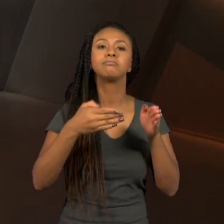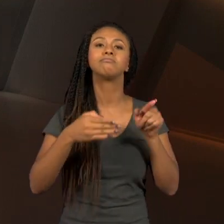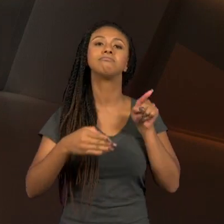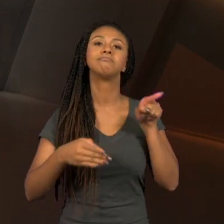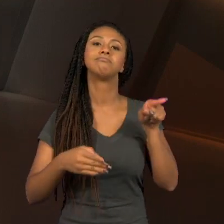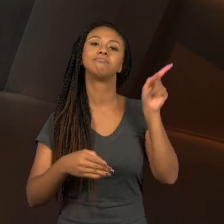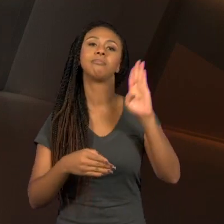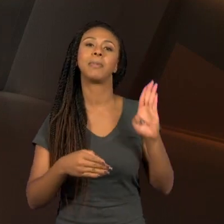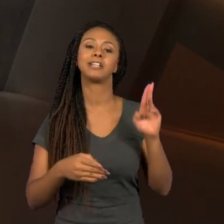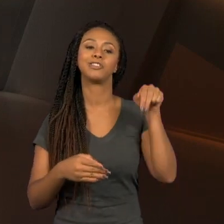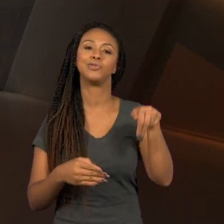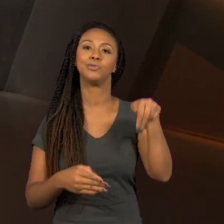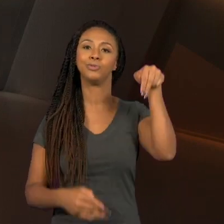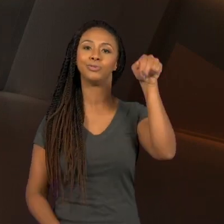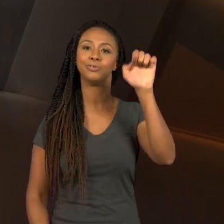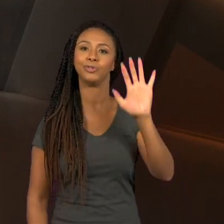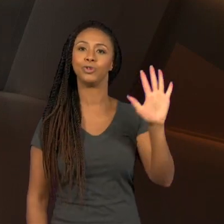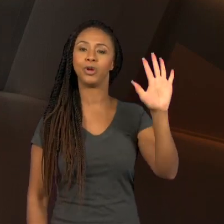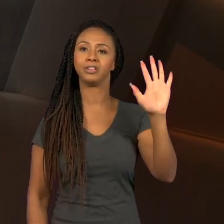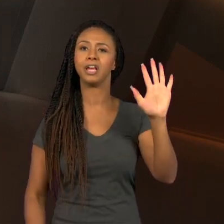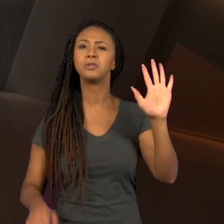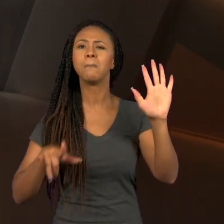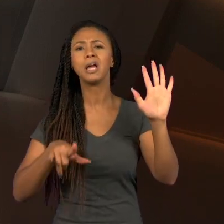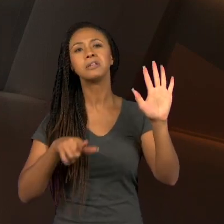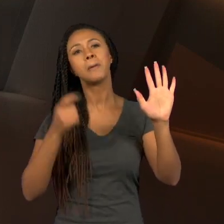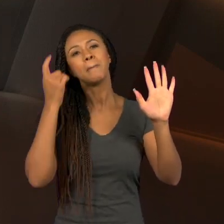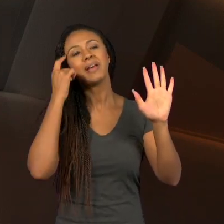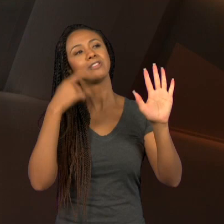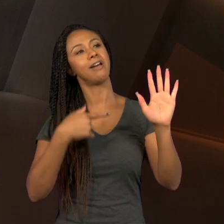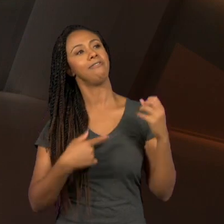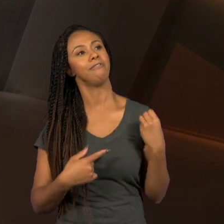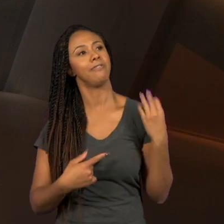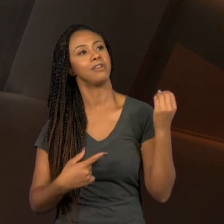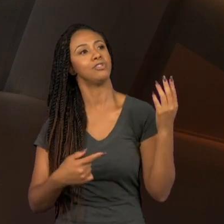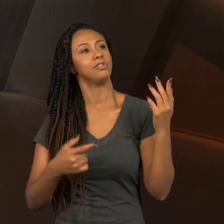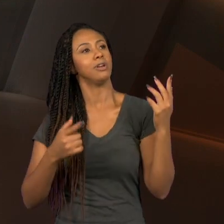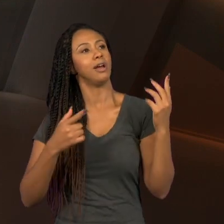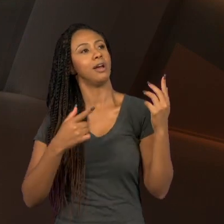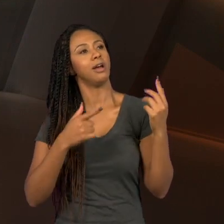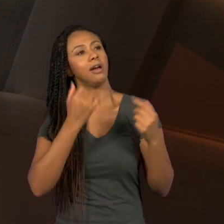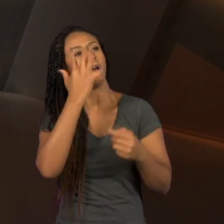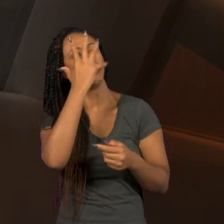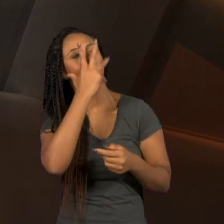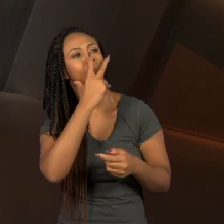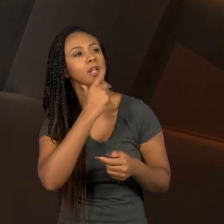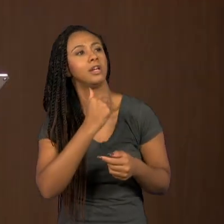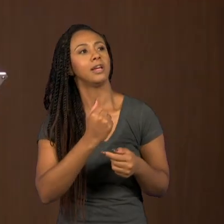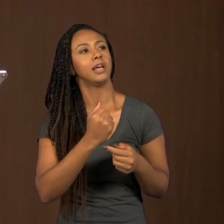NÃO O NORDESTE COMO PAISAGEM, COMO PINTURA, O